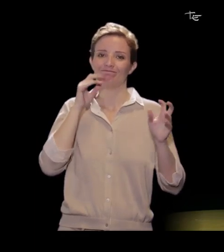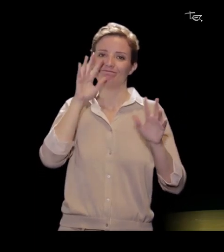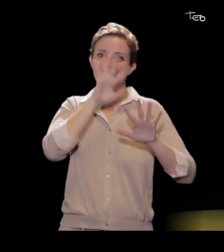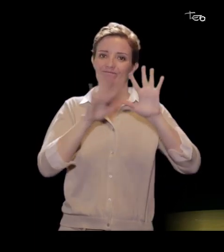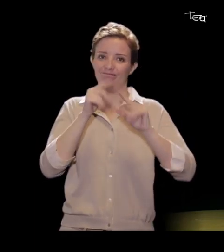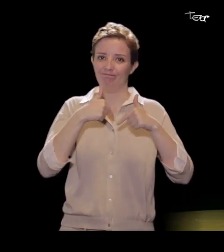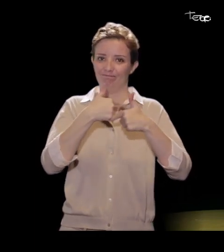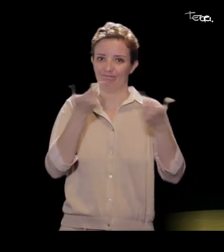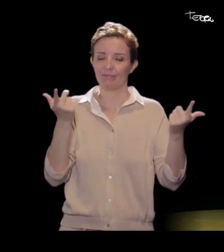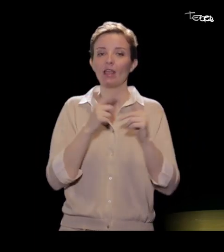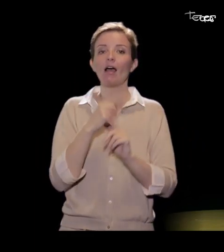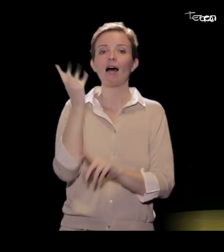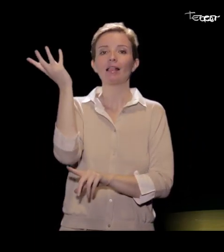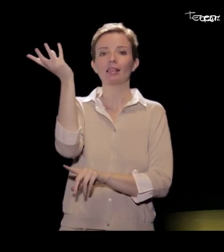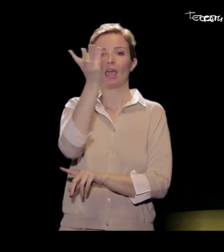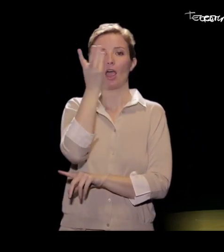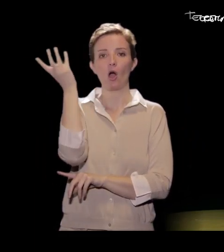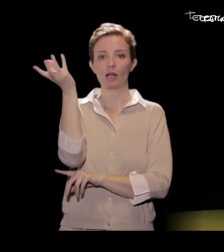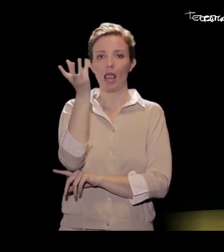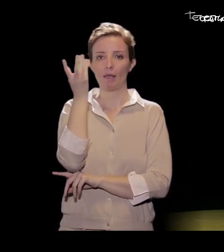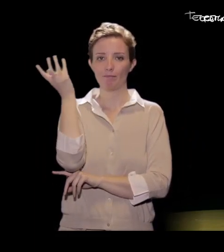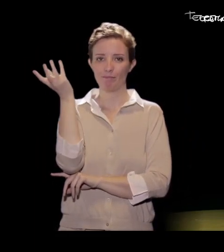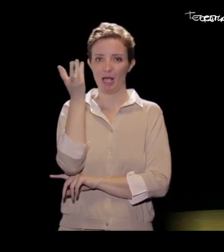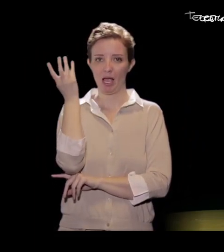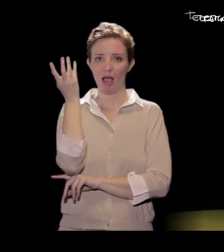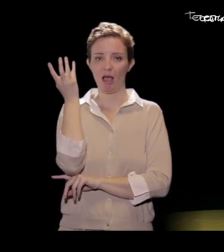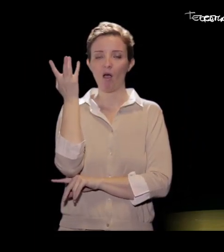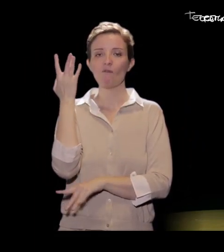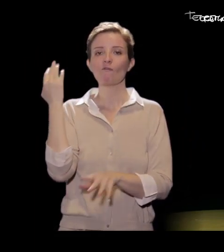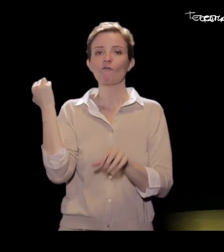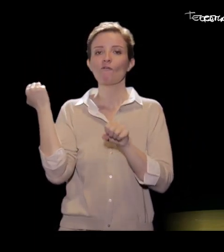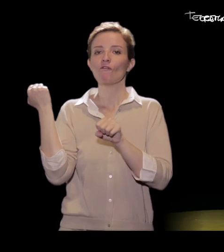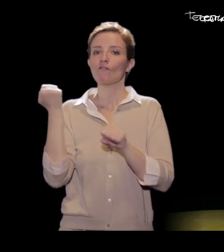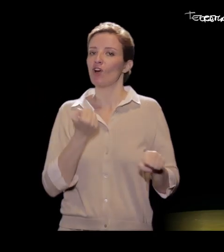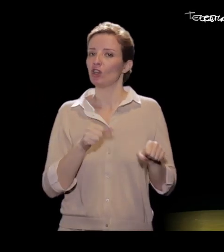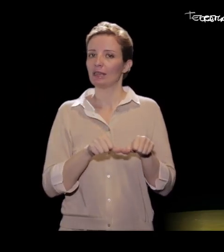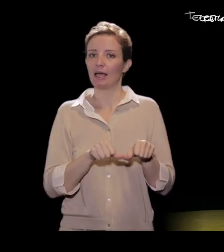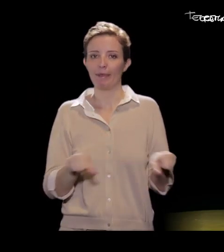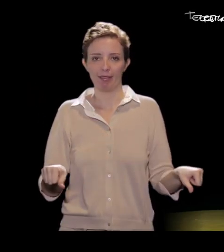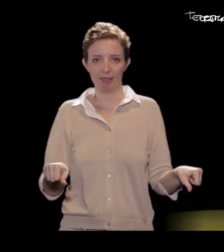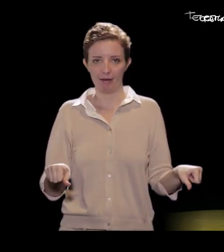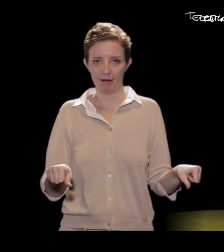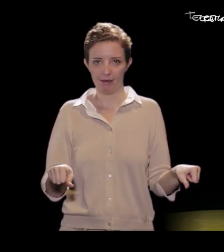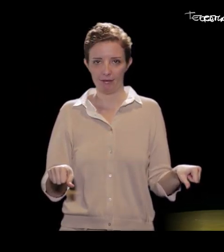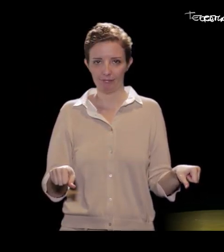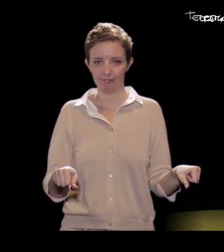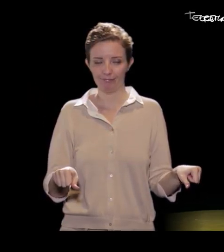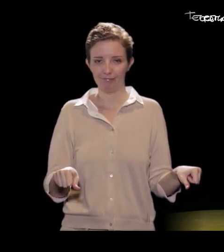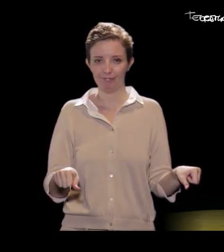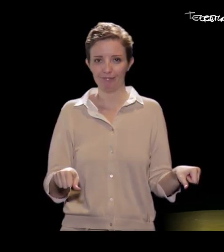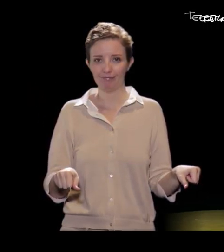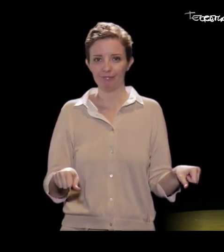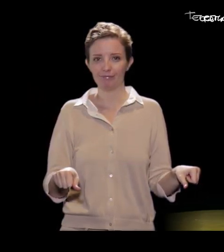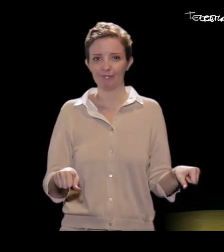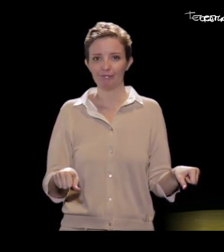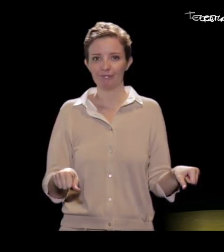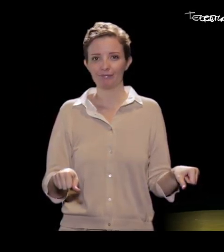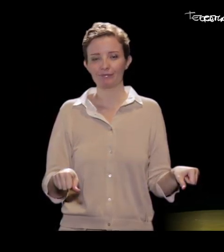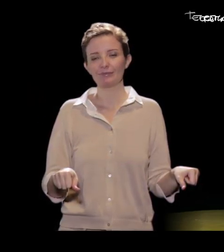il teorema fondamentale dell'algebra.